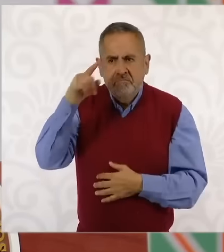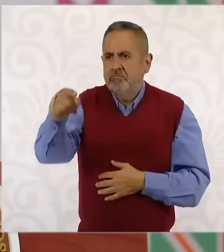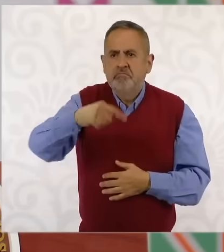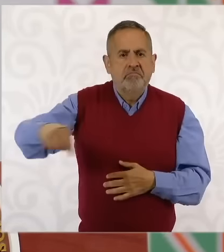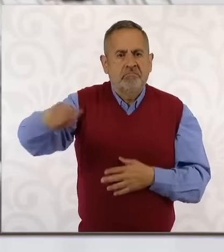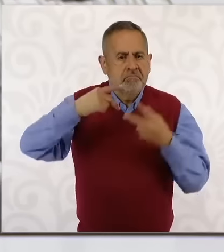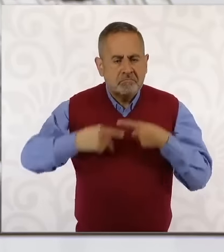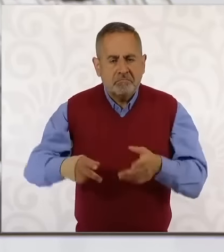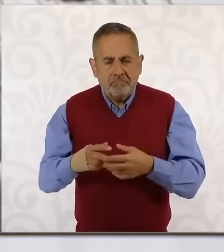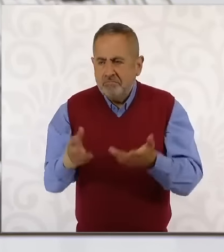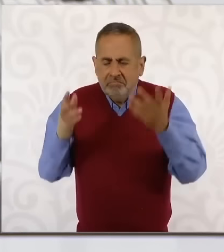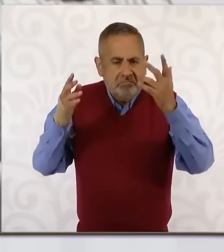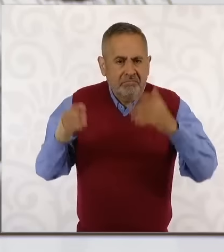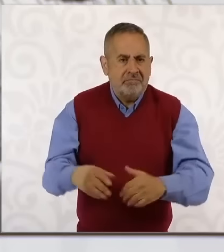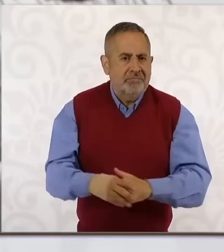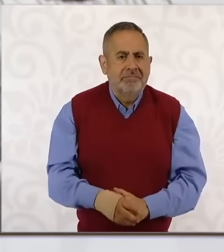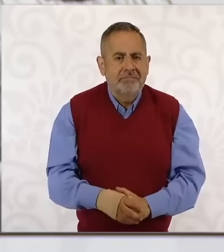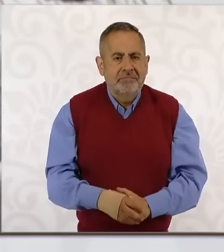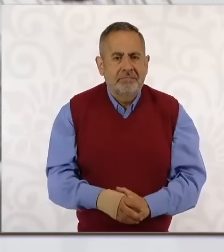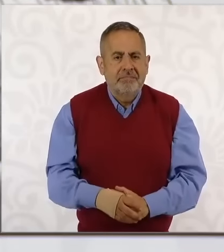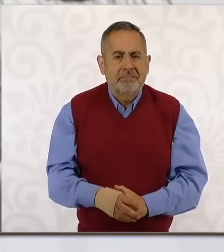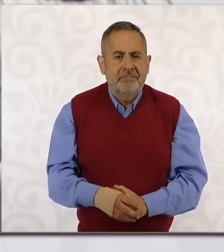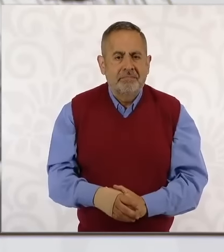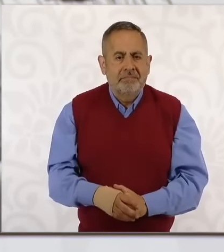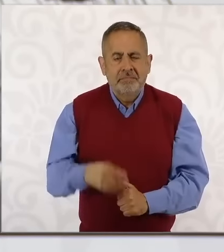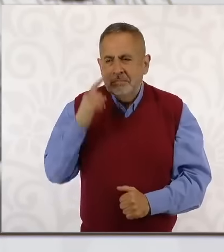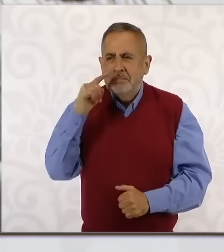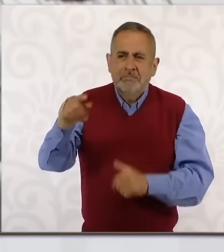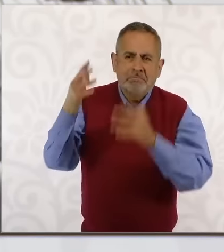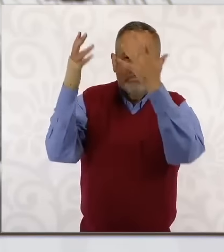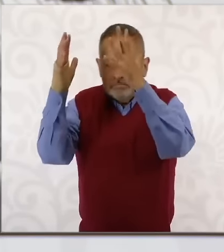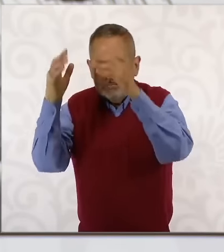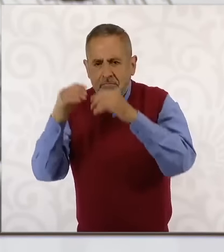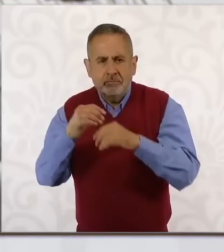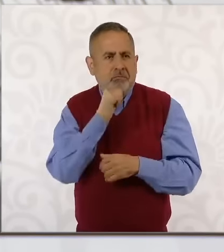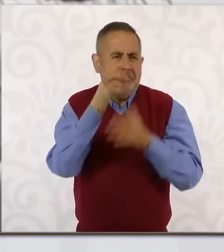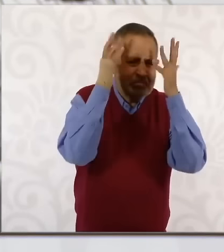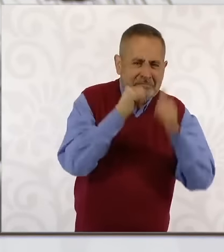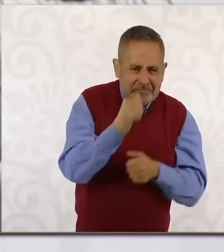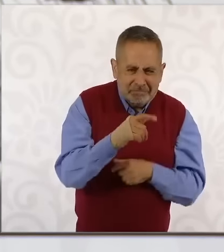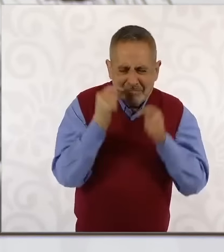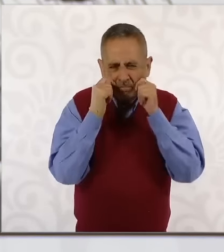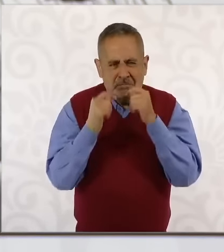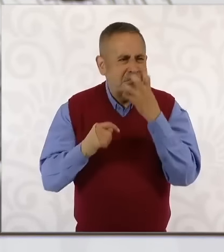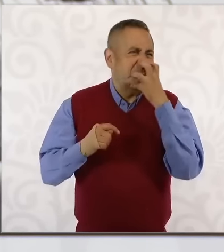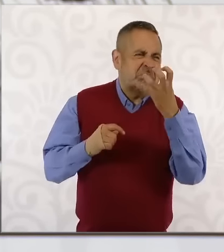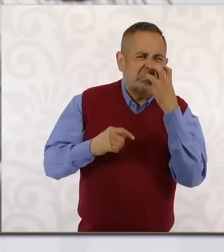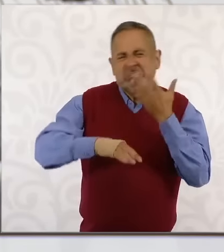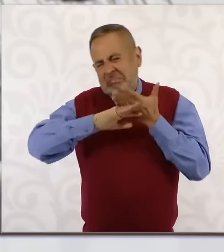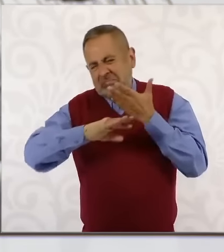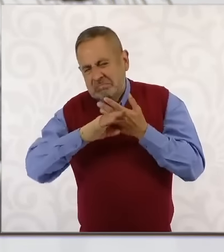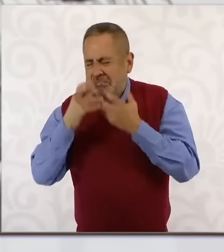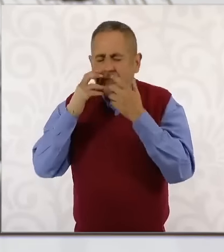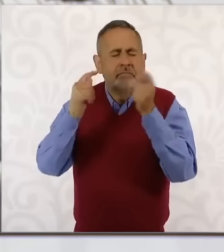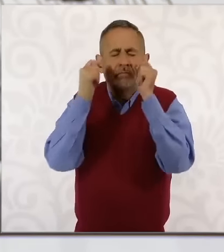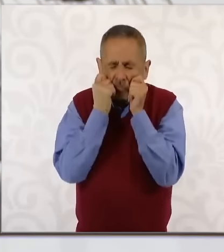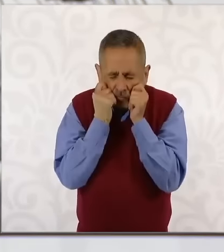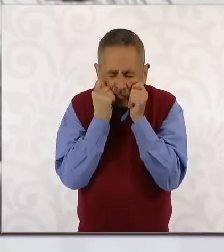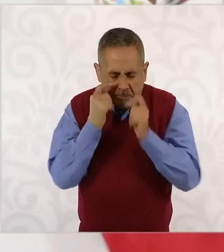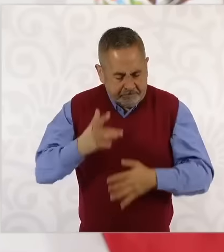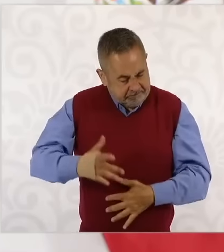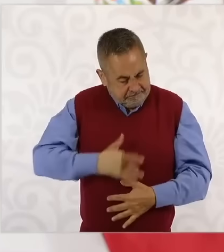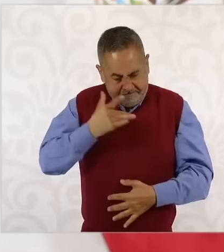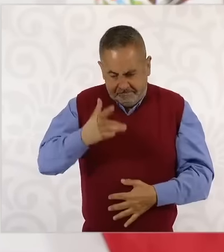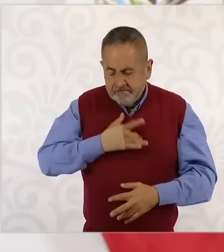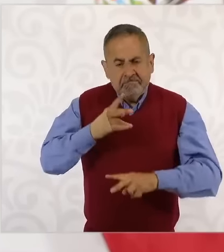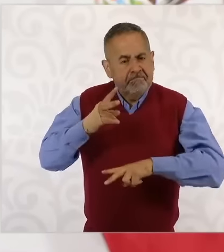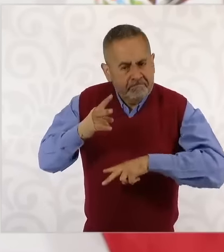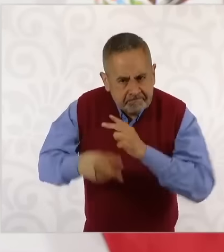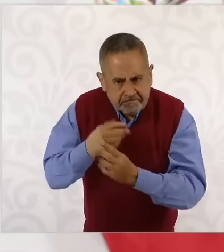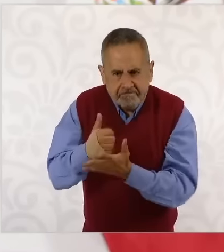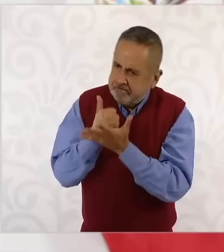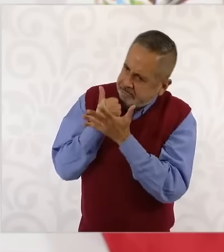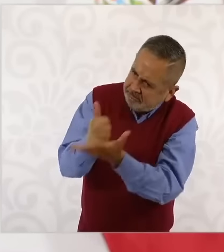No importa si eh te aplauden, si no te aplauden, si te gritan, si lo hacemos por convicción.